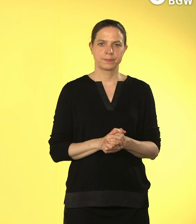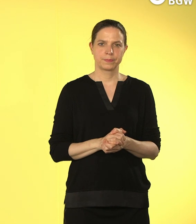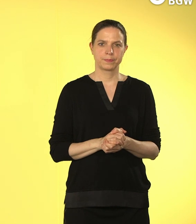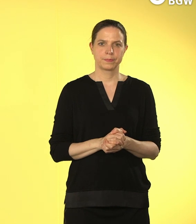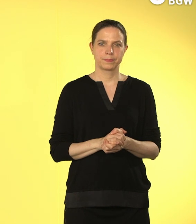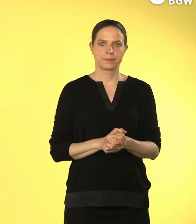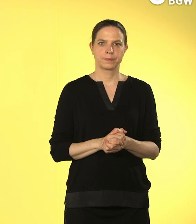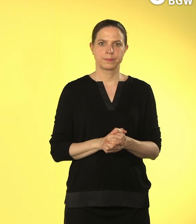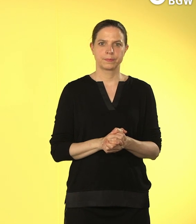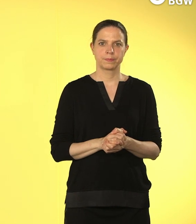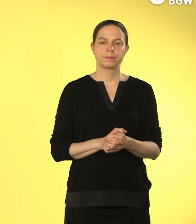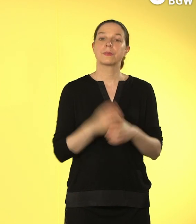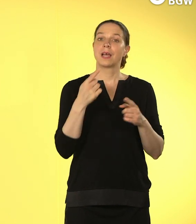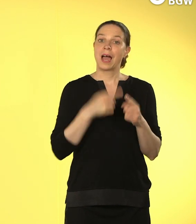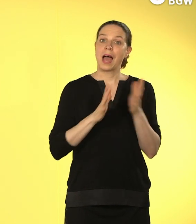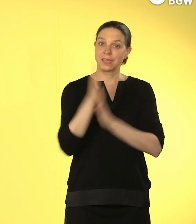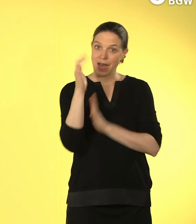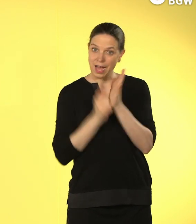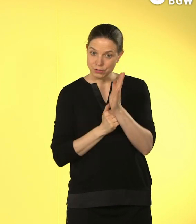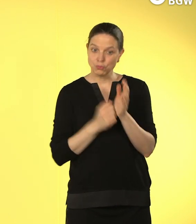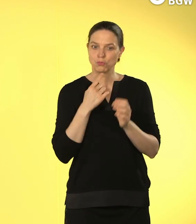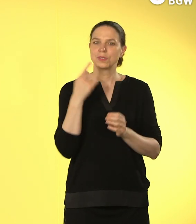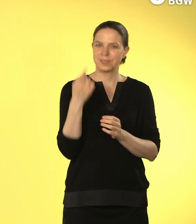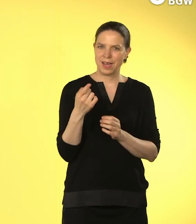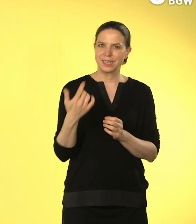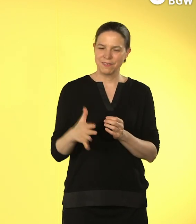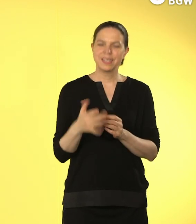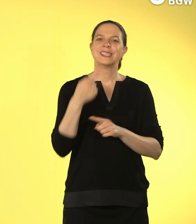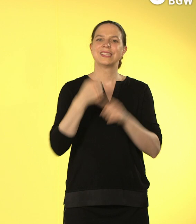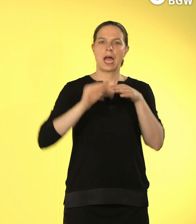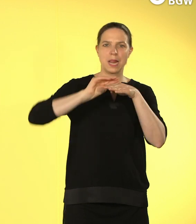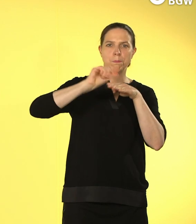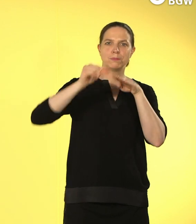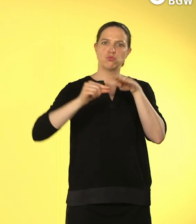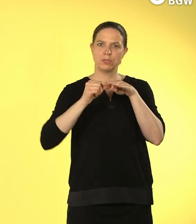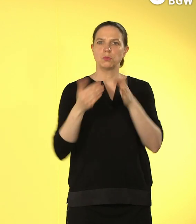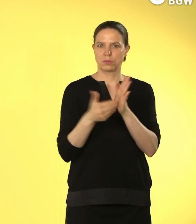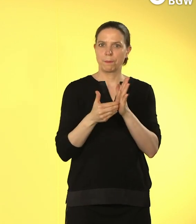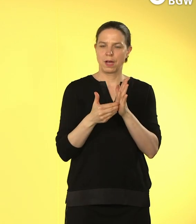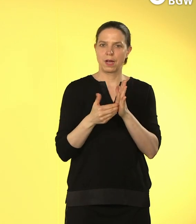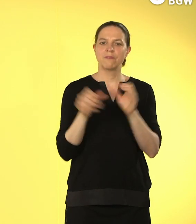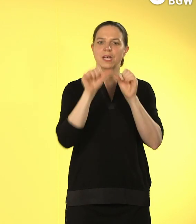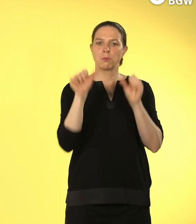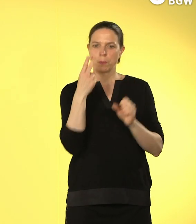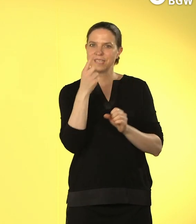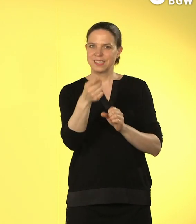Diese teilbeschichteten Handschuhe habe ich angesprochen. Es gibt Modelle, die nur über die Fingerkuppen gehen.